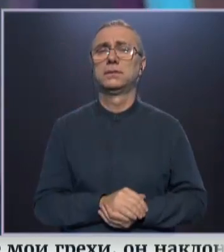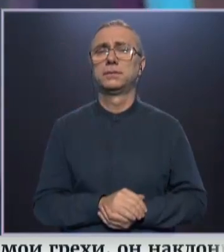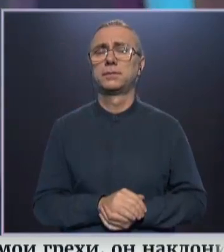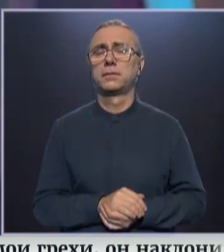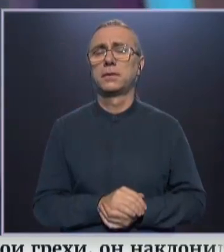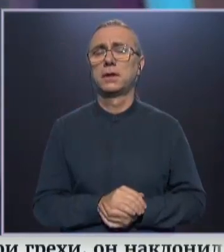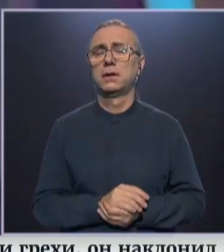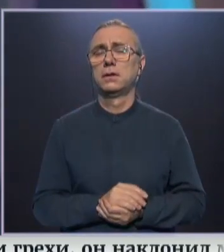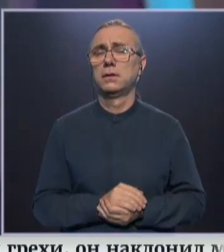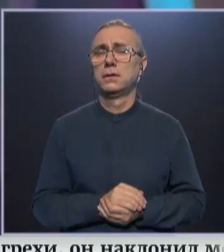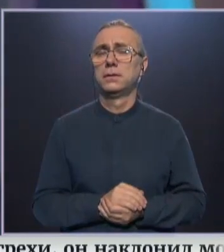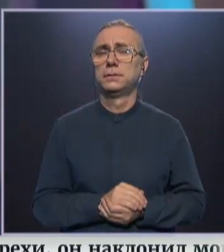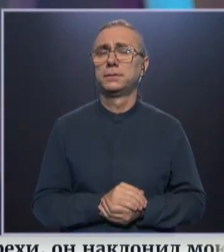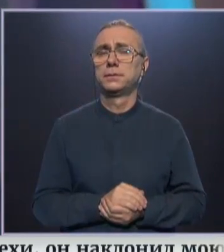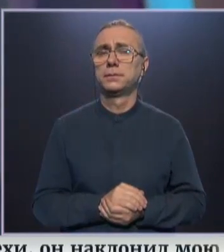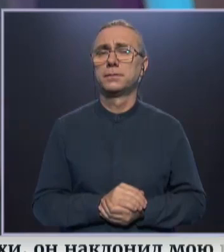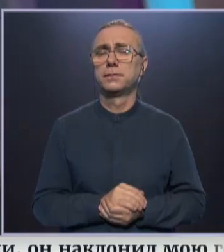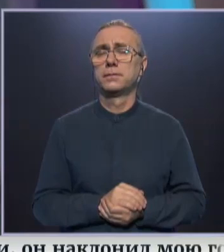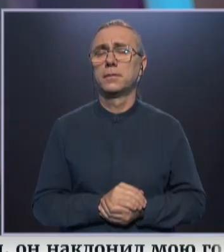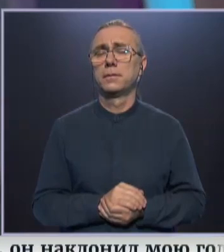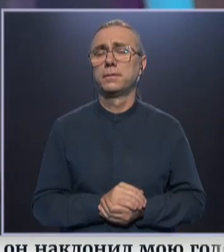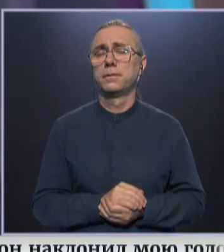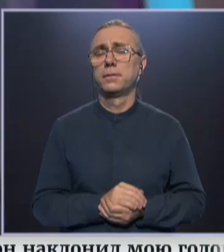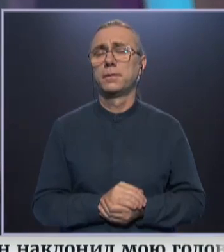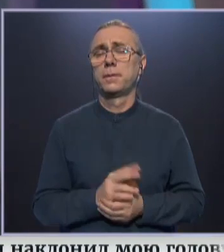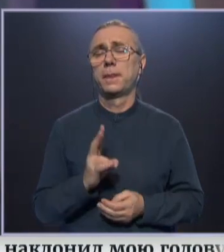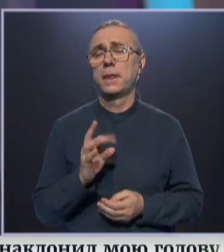в вину человеку но тем не менее провозгласить что